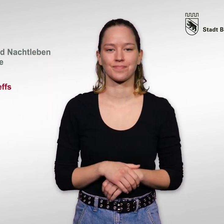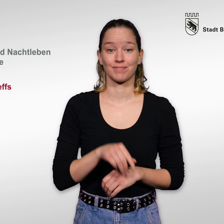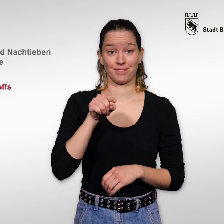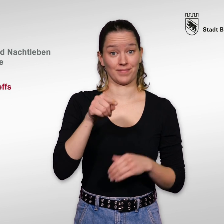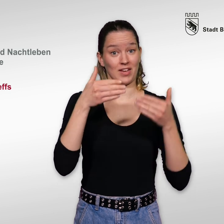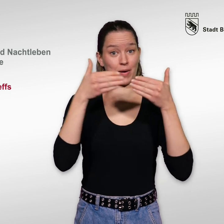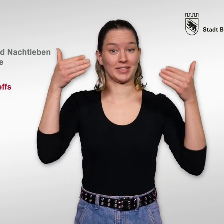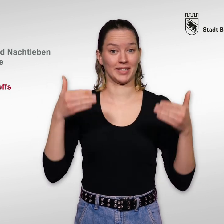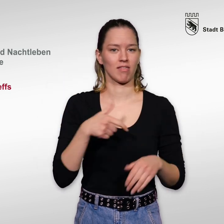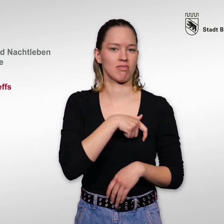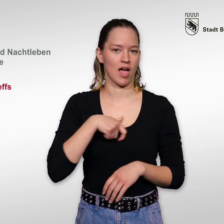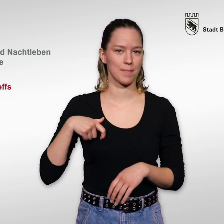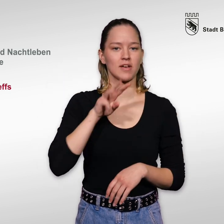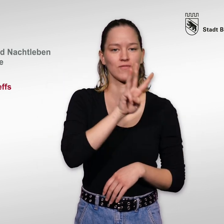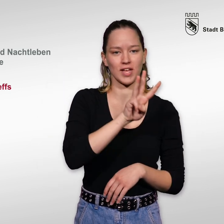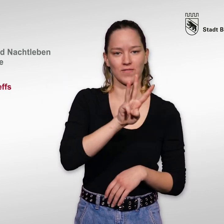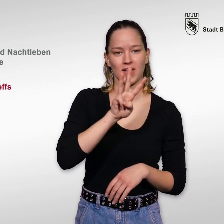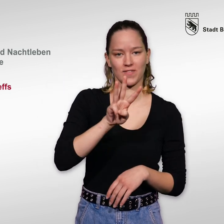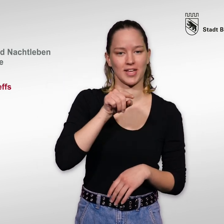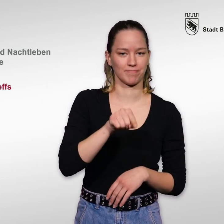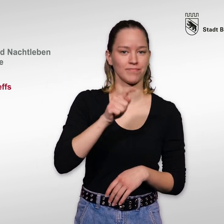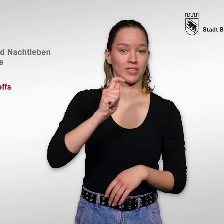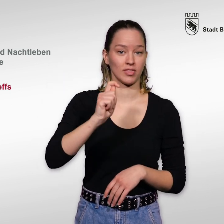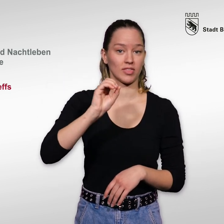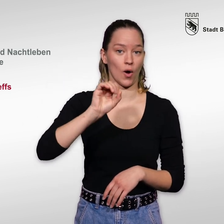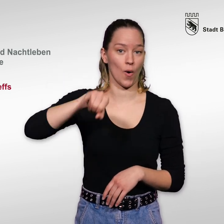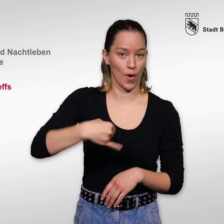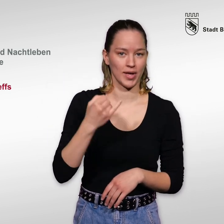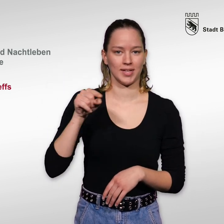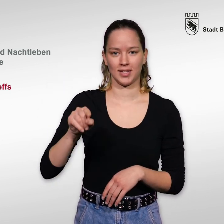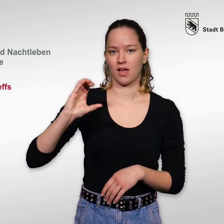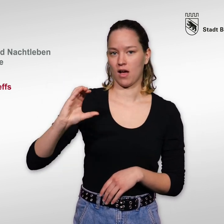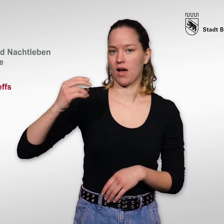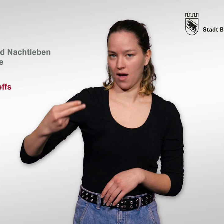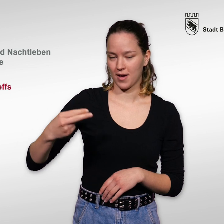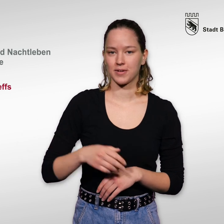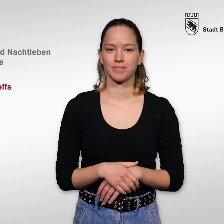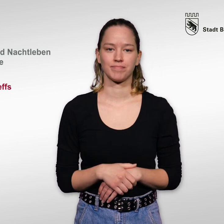Diese findest du unter: www.toj.ch.